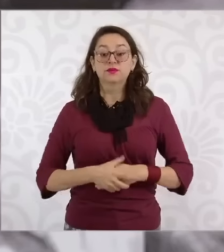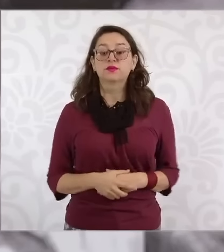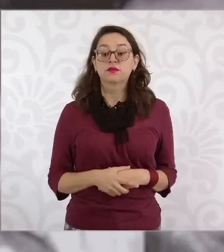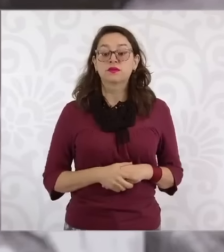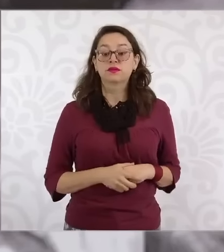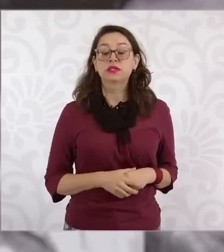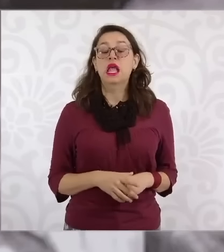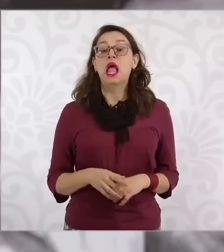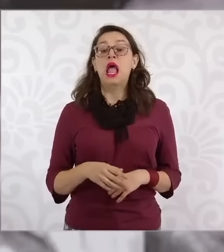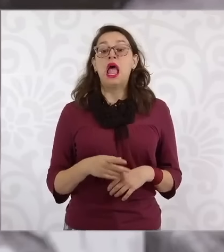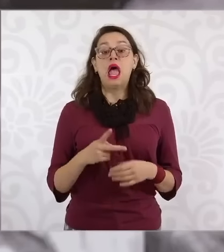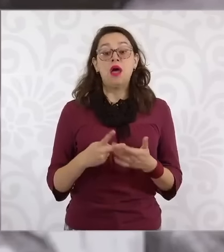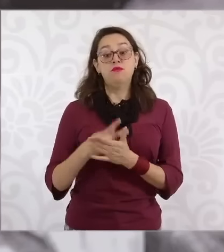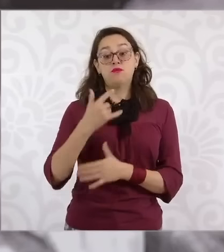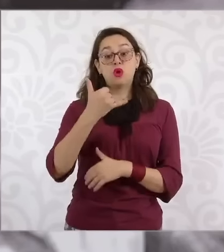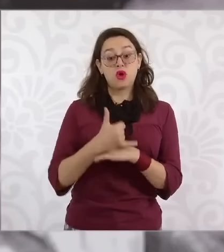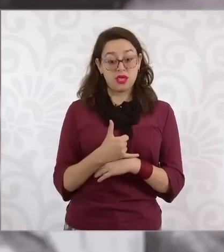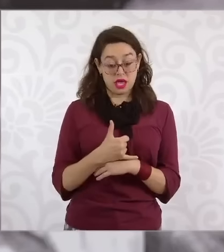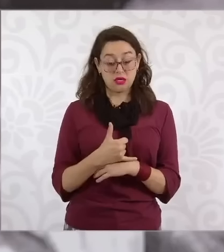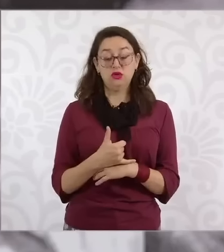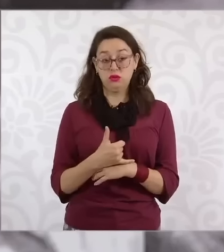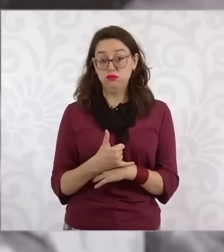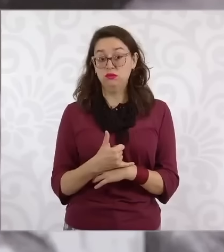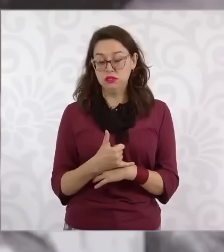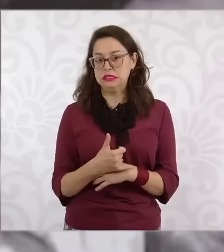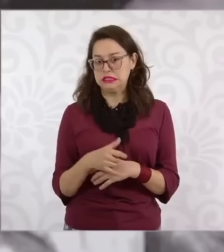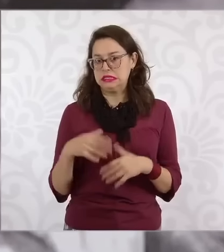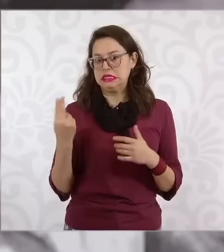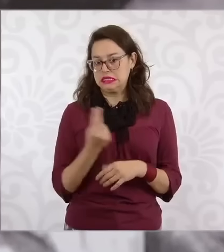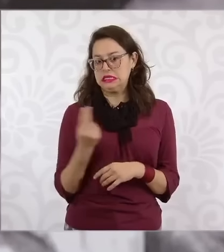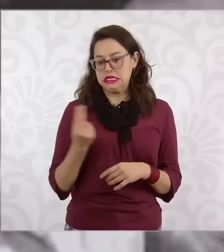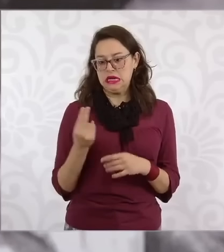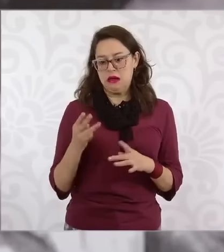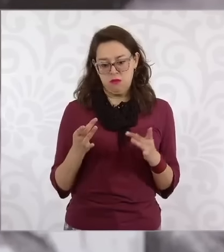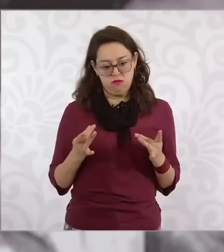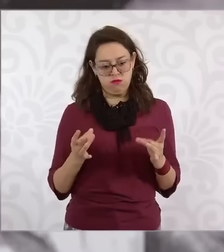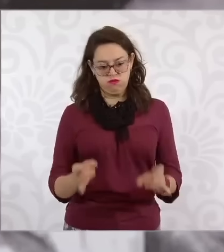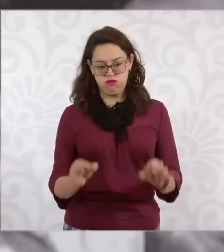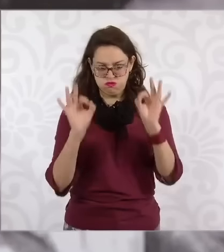niveles muy altos de estándares de desempeño, por lo cual van a estar en muy buenas condiciones. Y